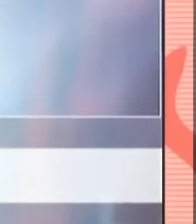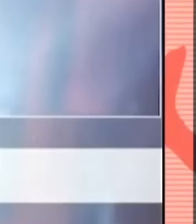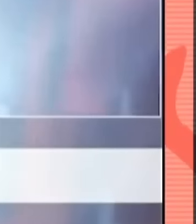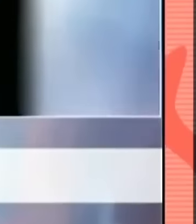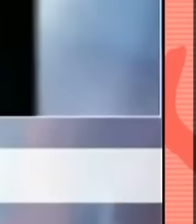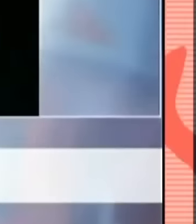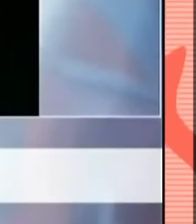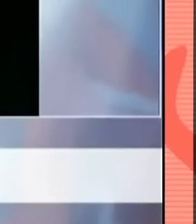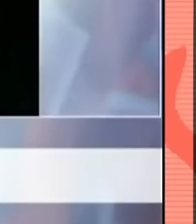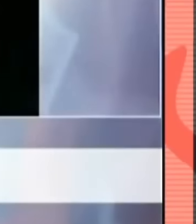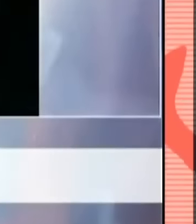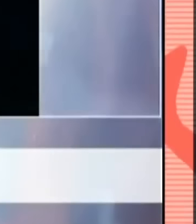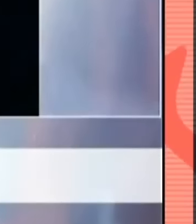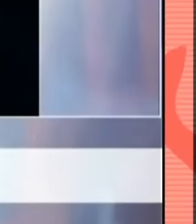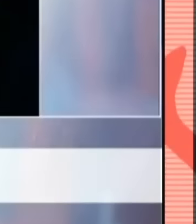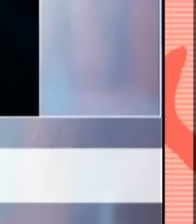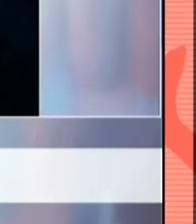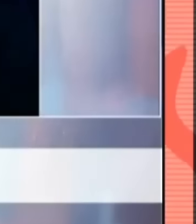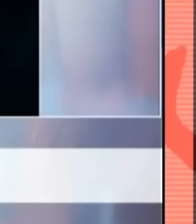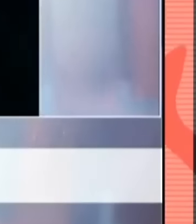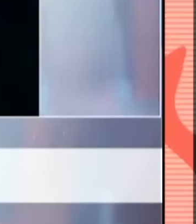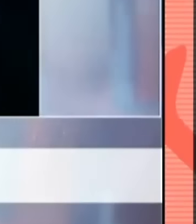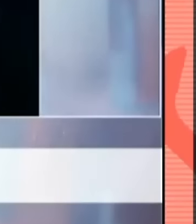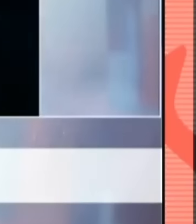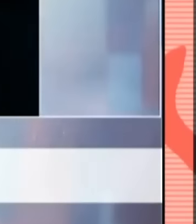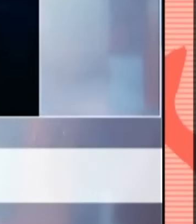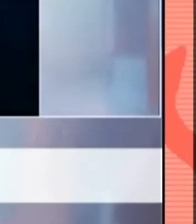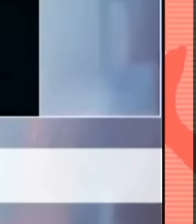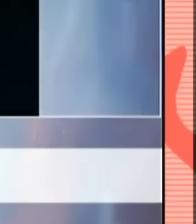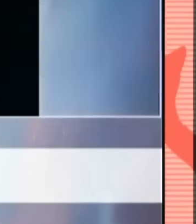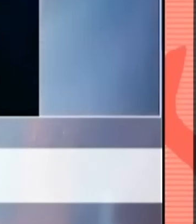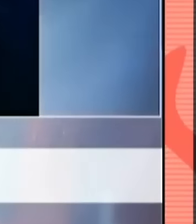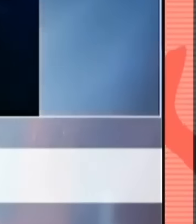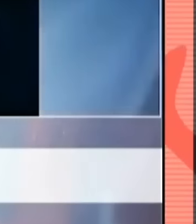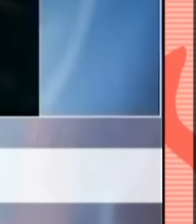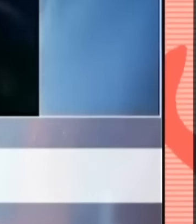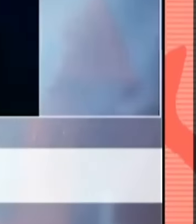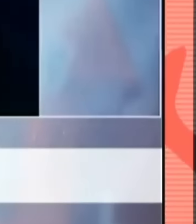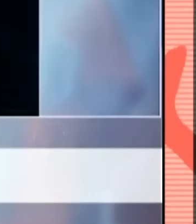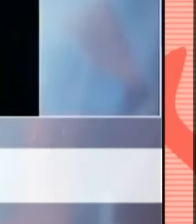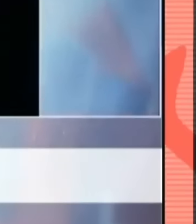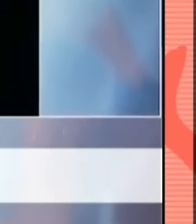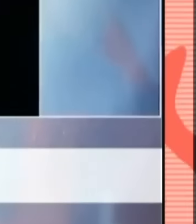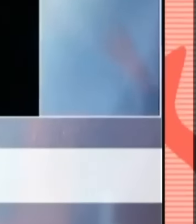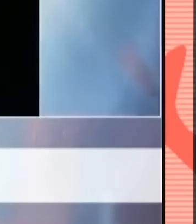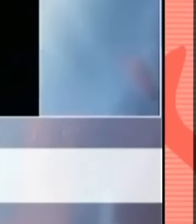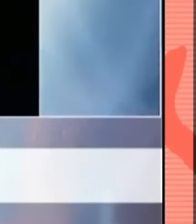Manso había solicitado apoyo para fortalecer a la policía municipal, para erradicar extorsión,